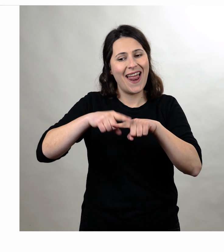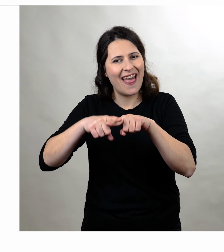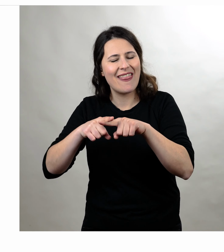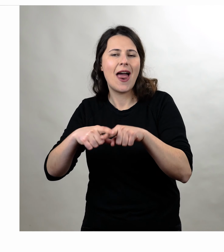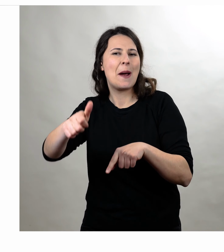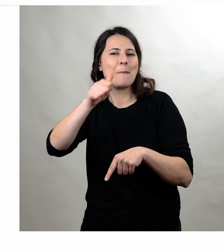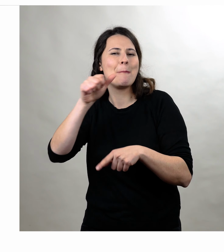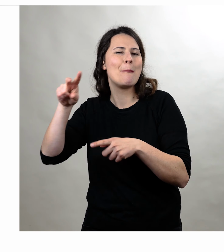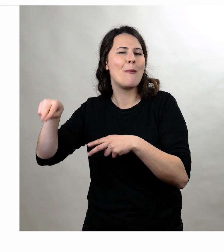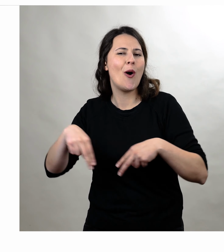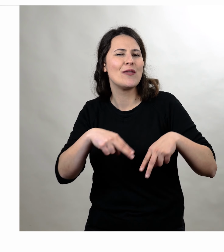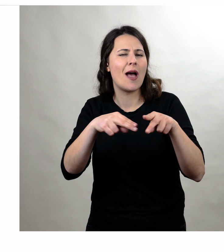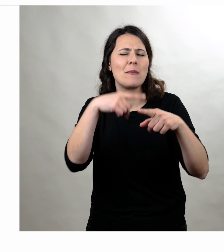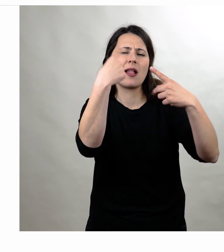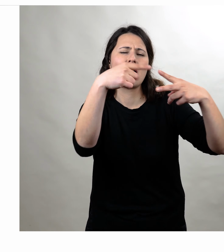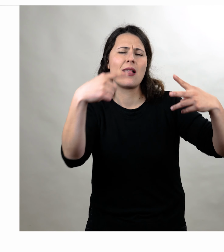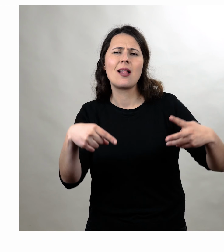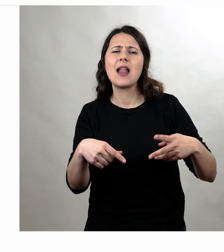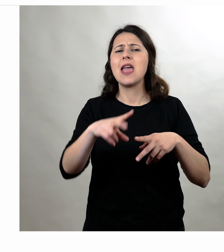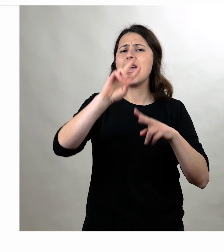Διάσχιση με Κανό